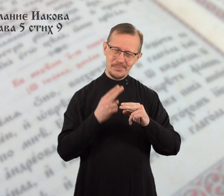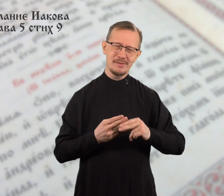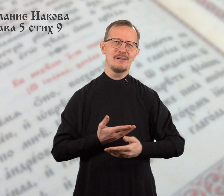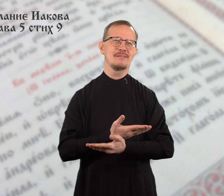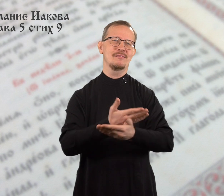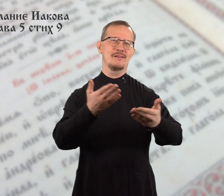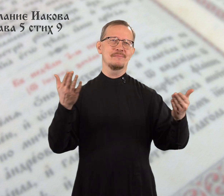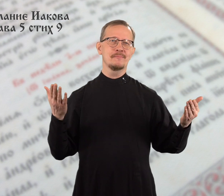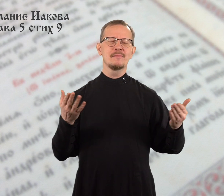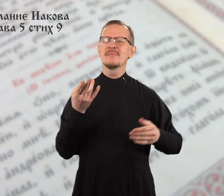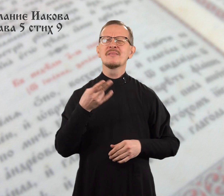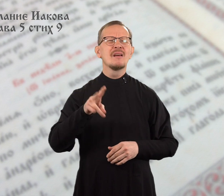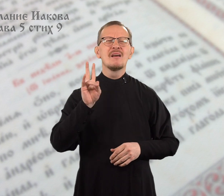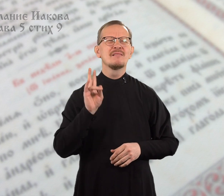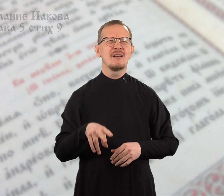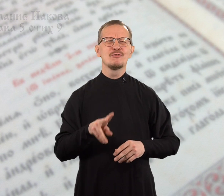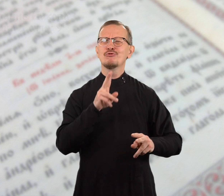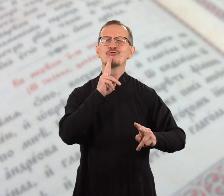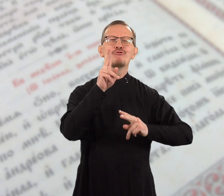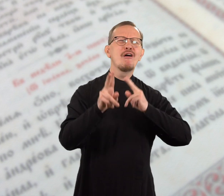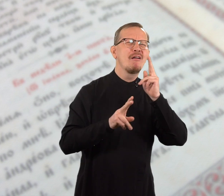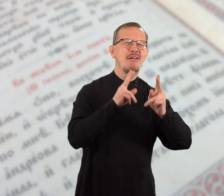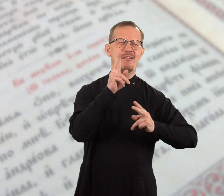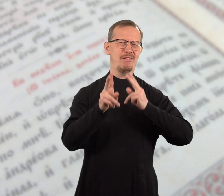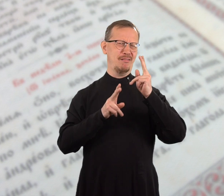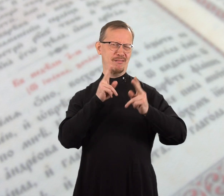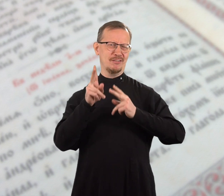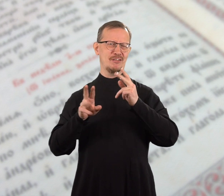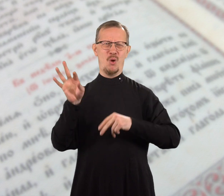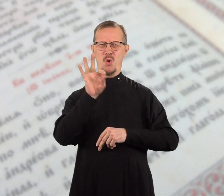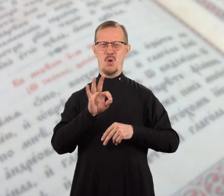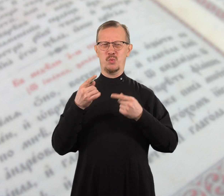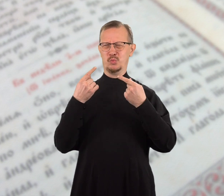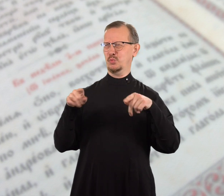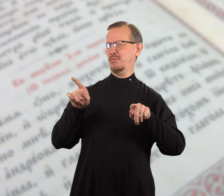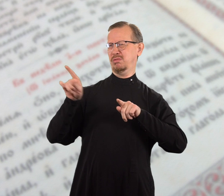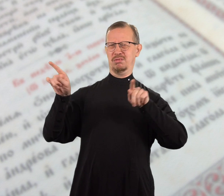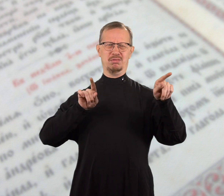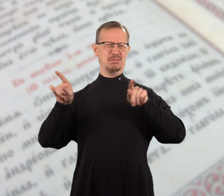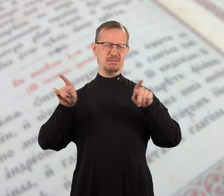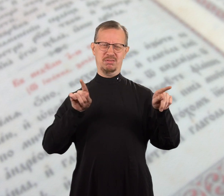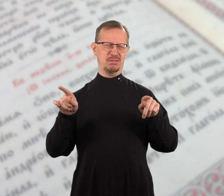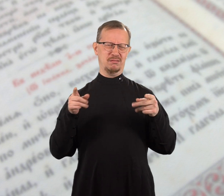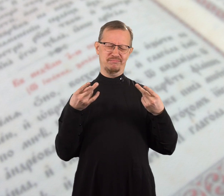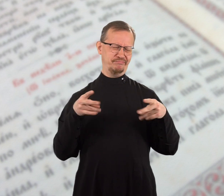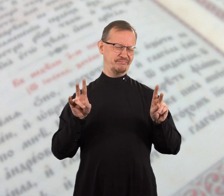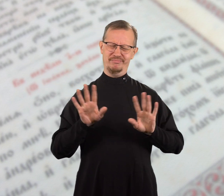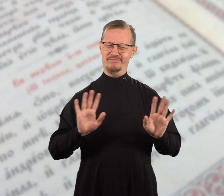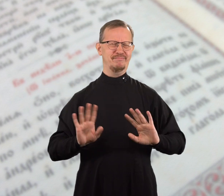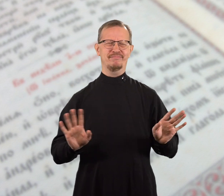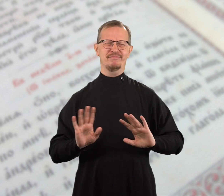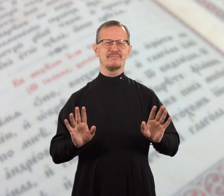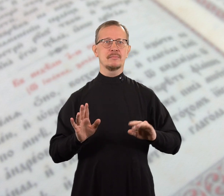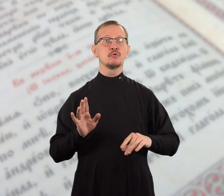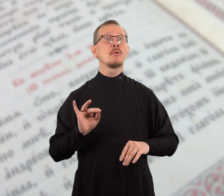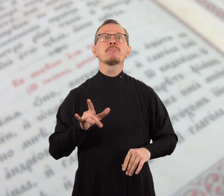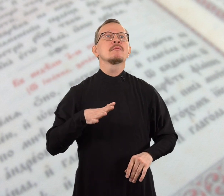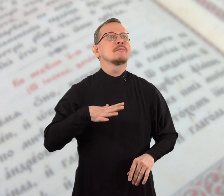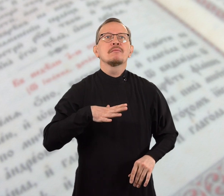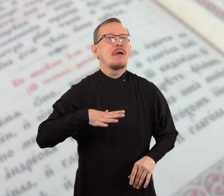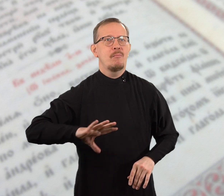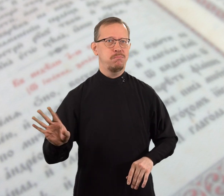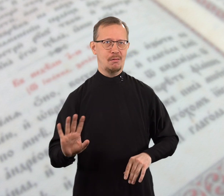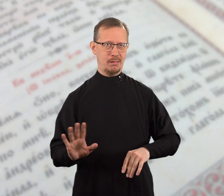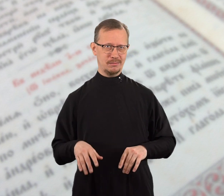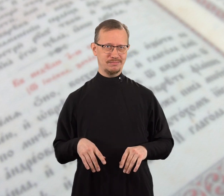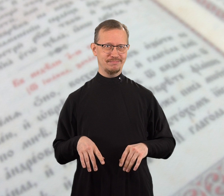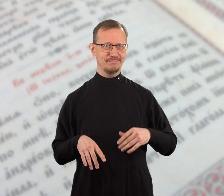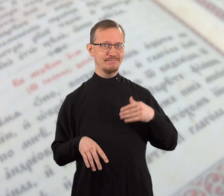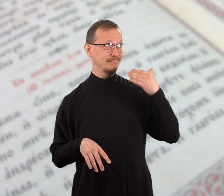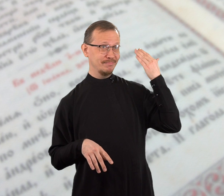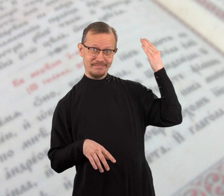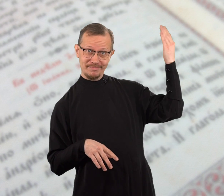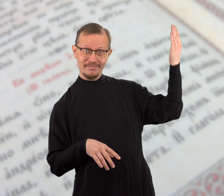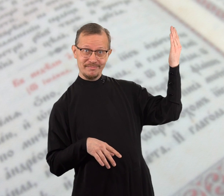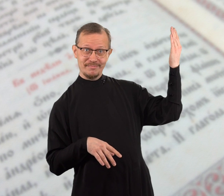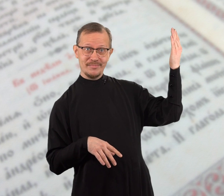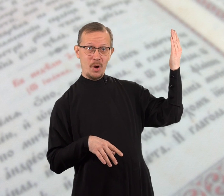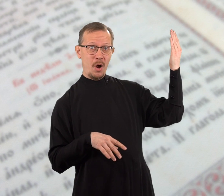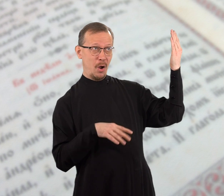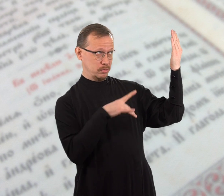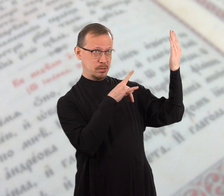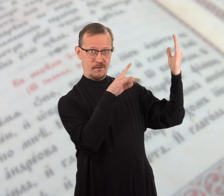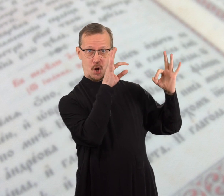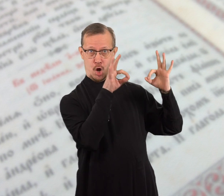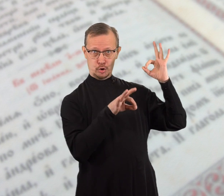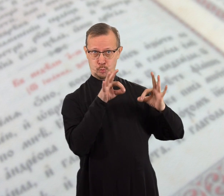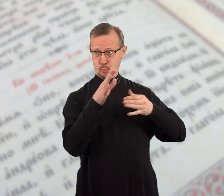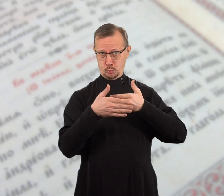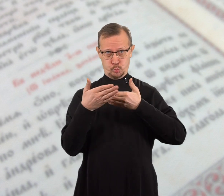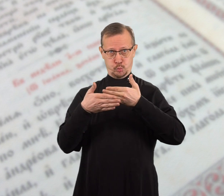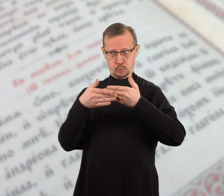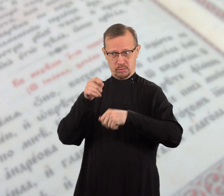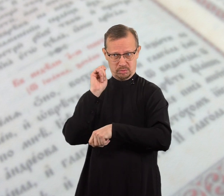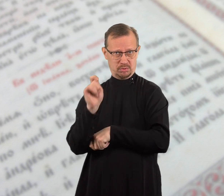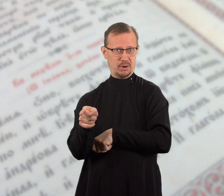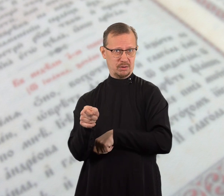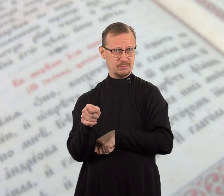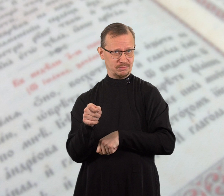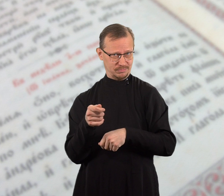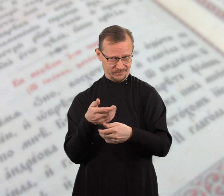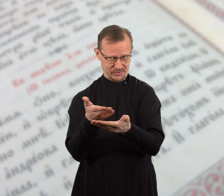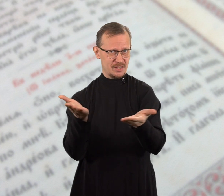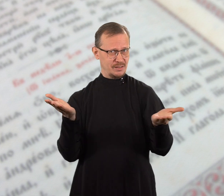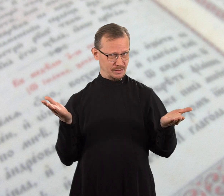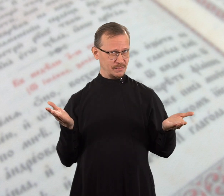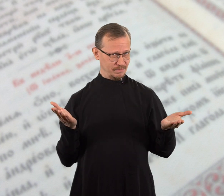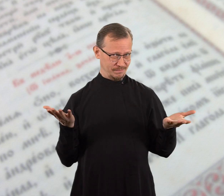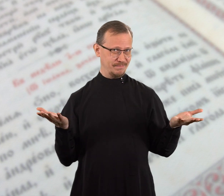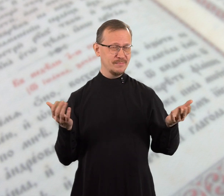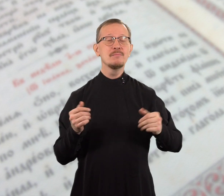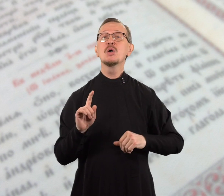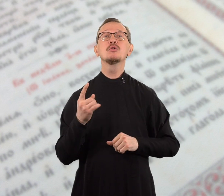Братья, не надо жаловаться друг на друга, чтобы самим не быть осужденными,